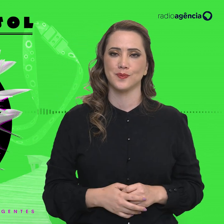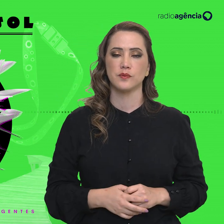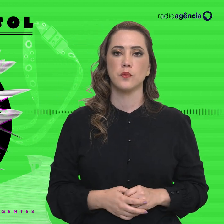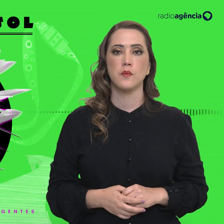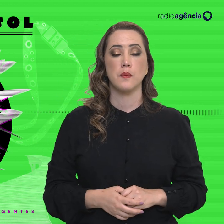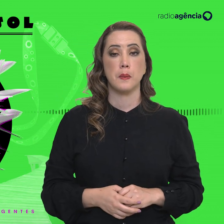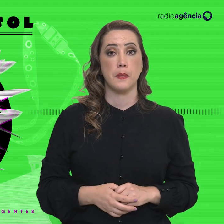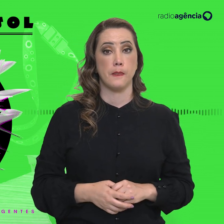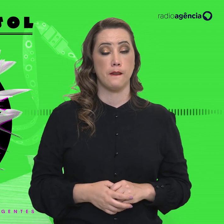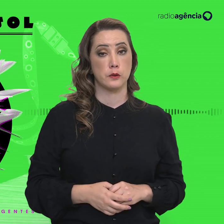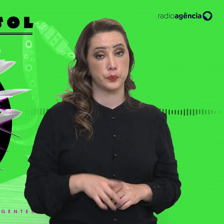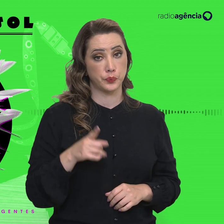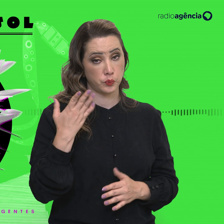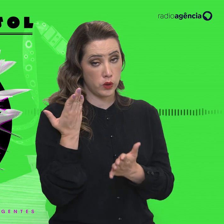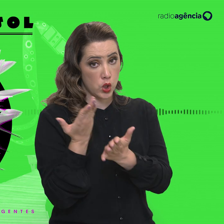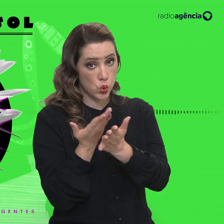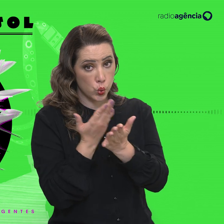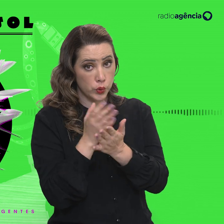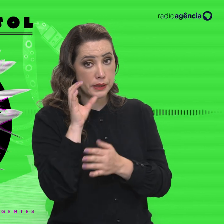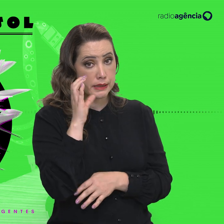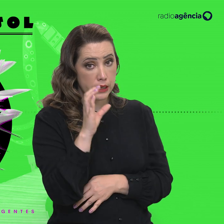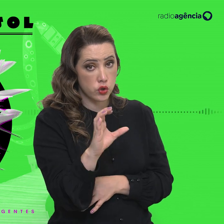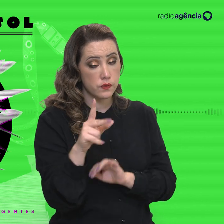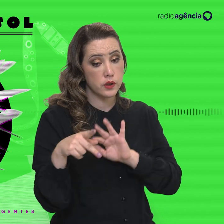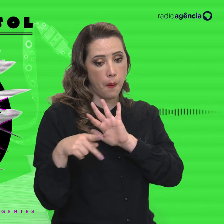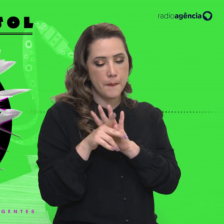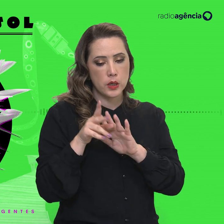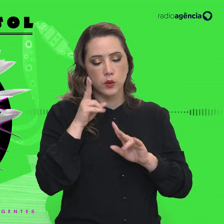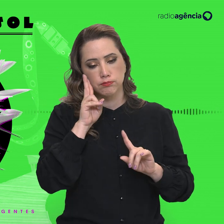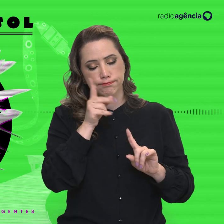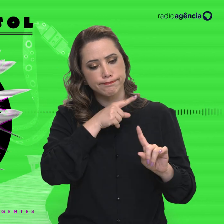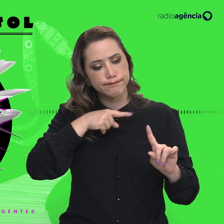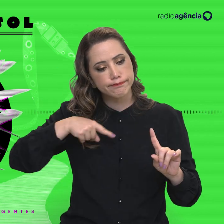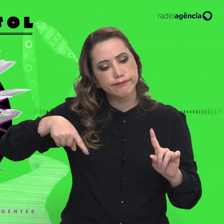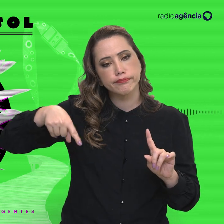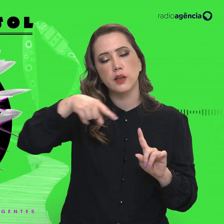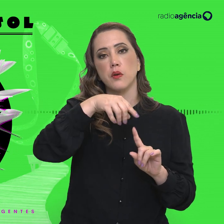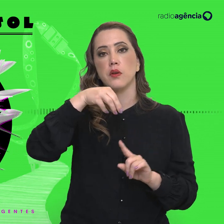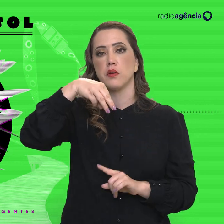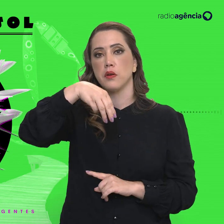[Marizete] Além de estudar cientificamente o seu entorno, a Maria Júlia também transforma